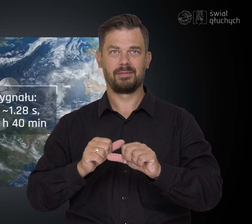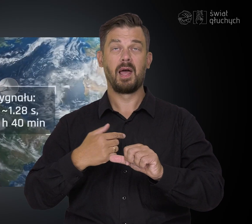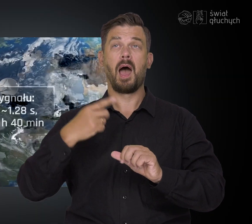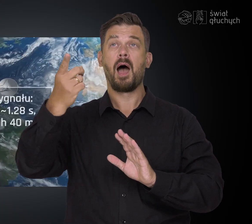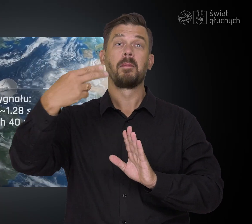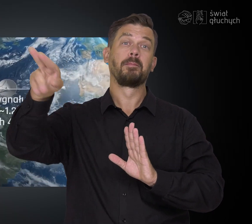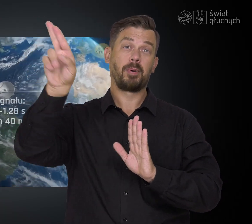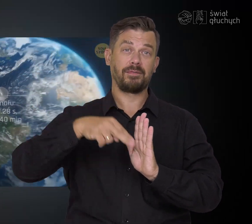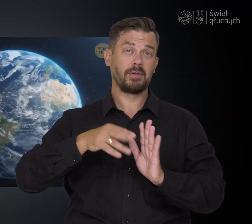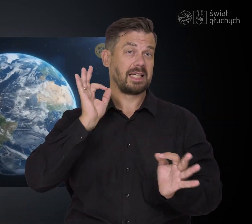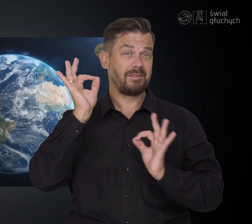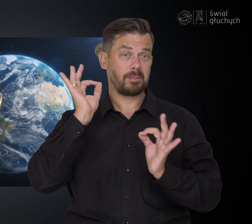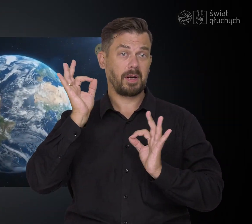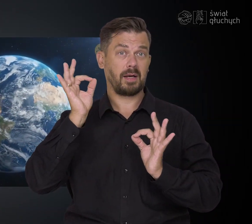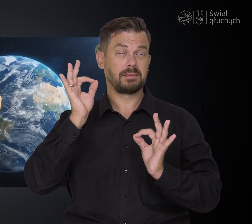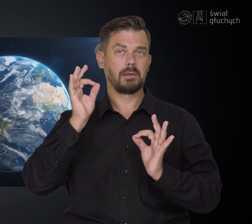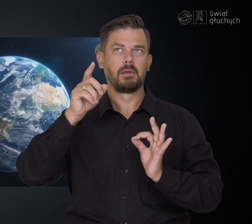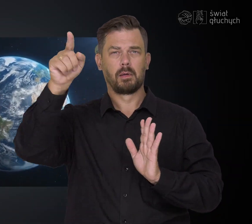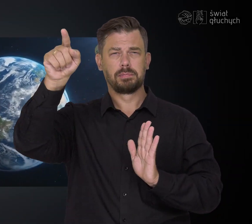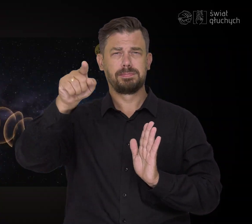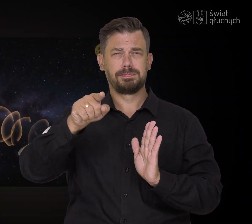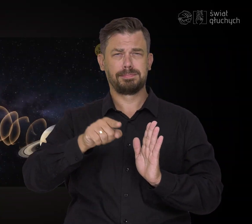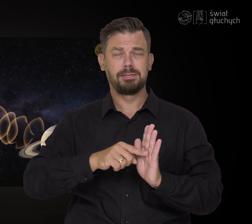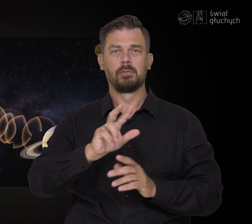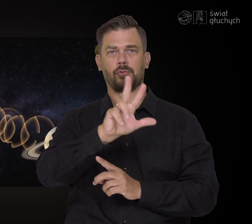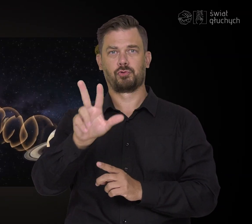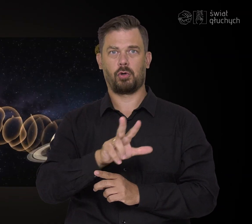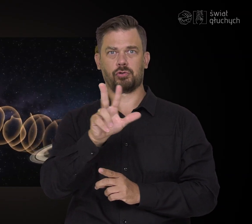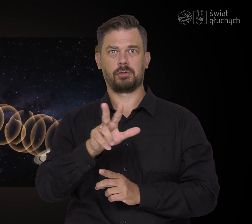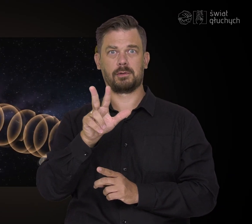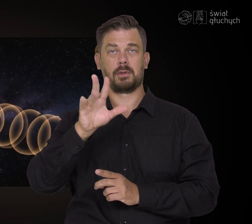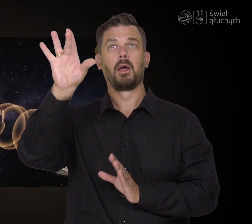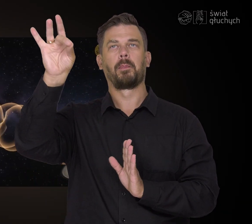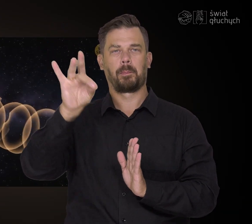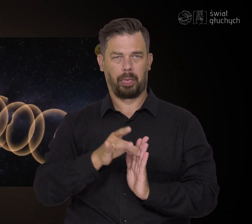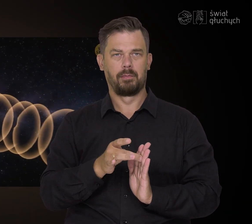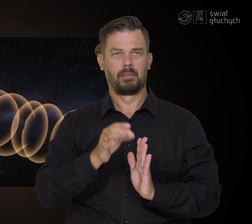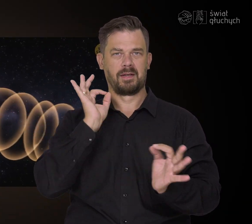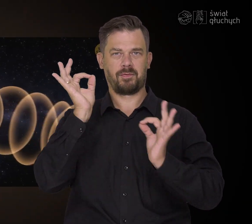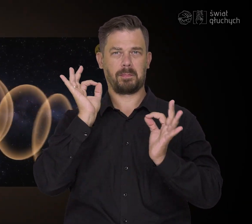sygnał radiowy musi wędrować przez pustą przestrzeń przez prawie 3 godziny, żeby przynieść nam tu na Ziemię